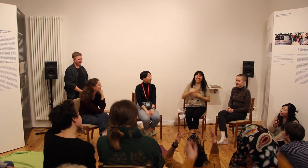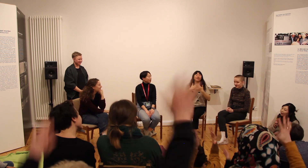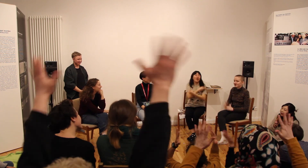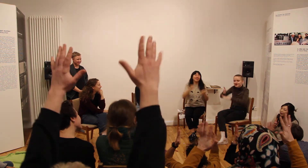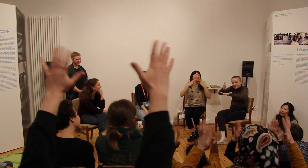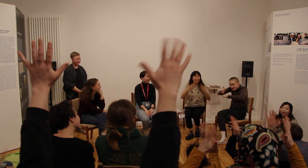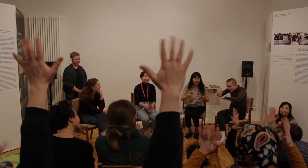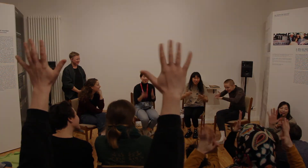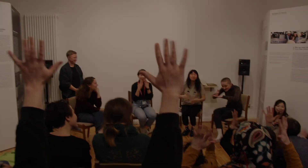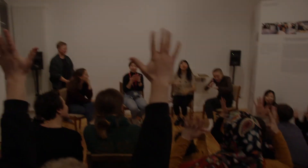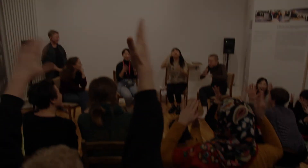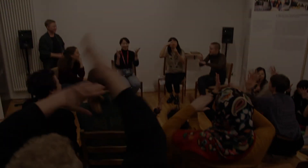Dann nochmal danke an alle und danke fürs Kommen.